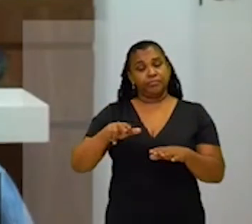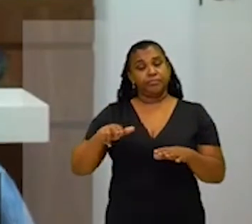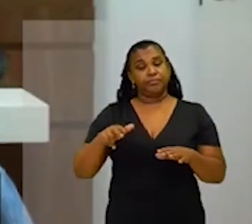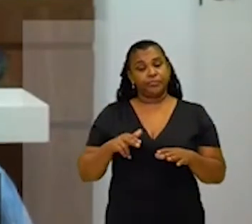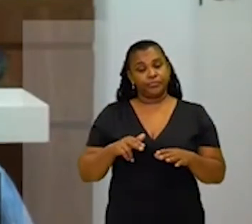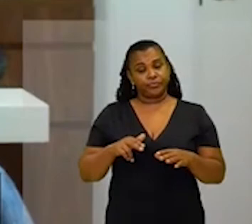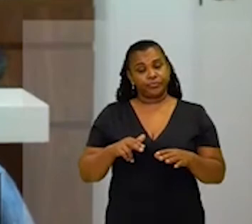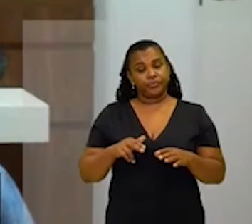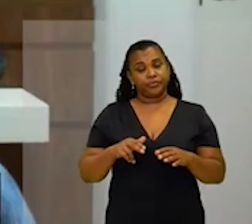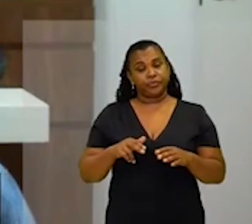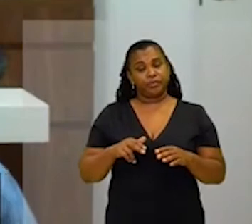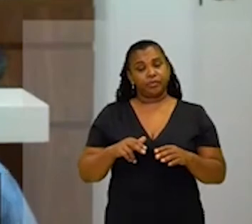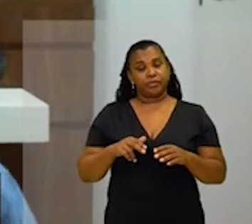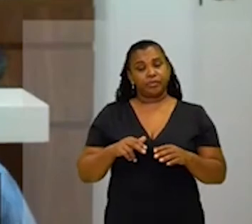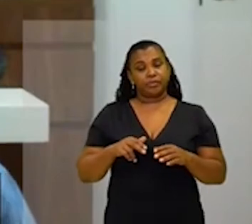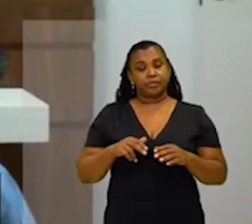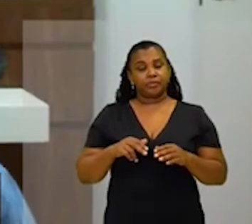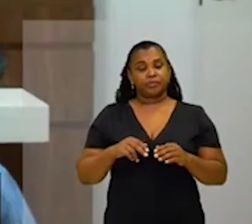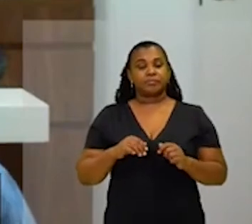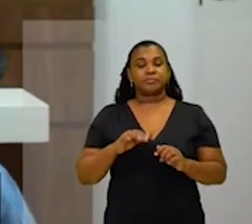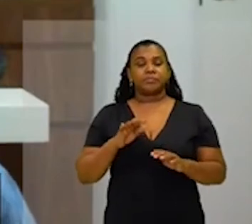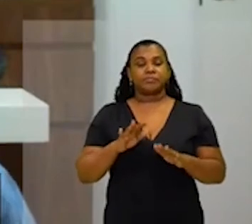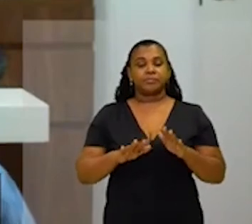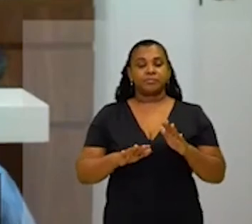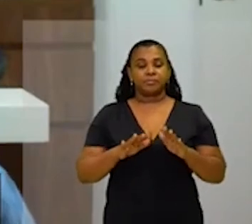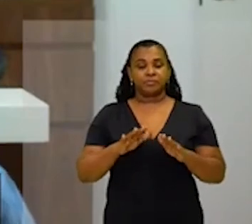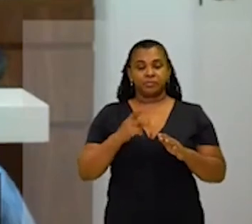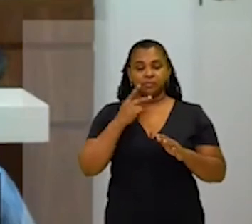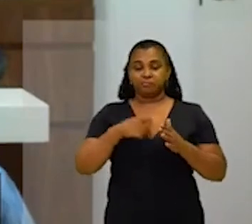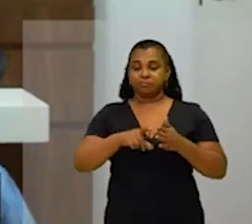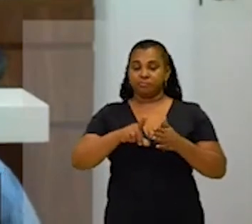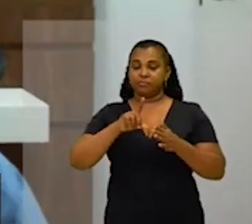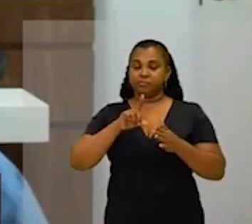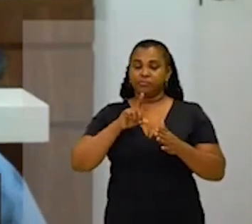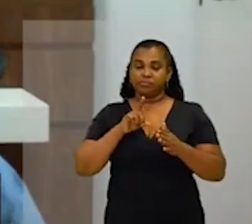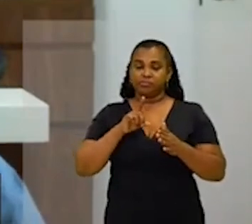a gente fazer tente manter esse passo a gente está falando de consequências ruins divididas